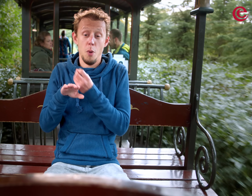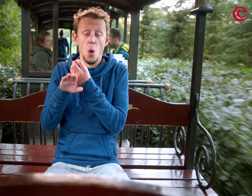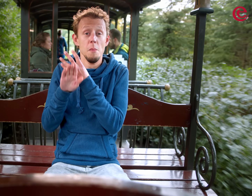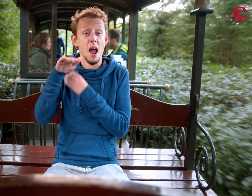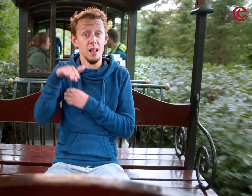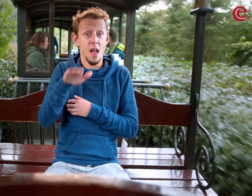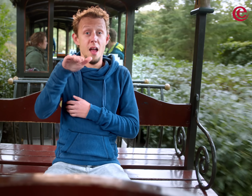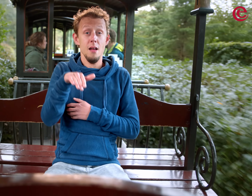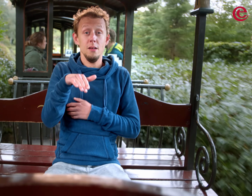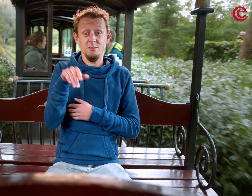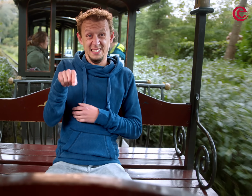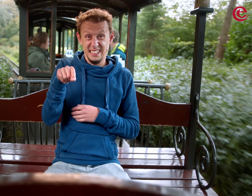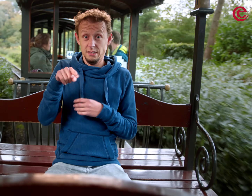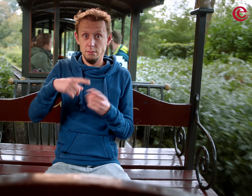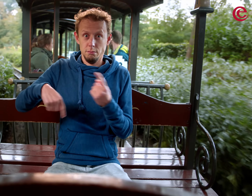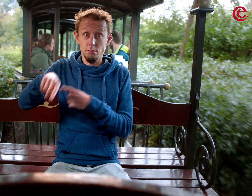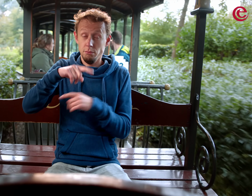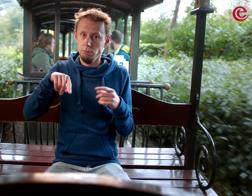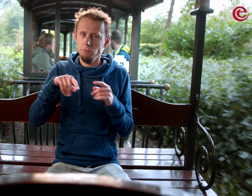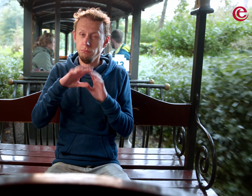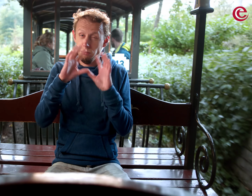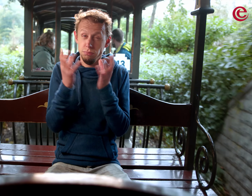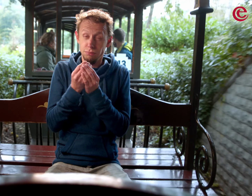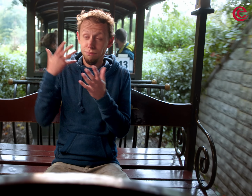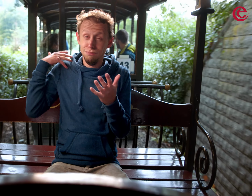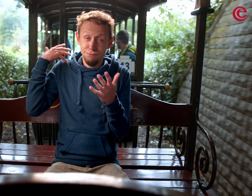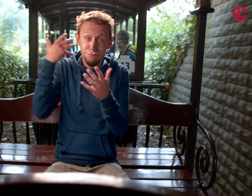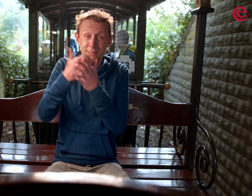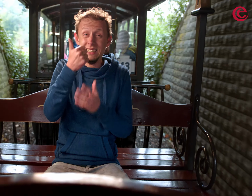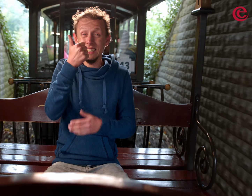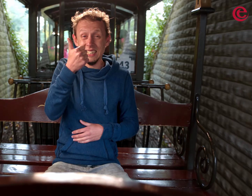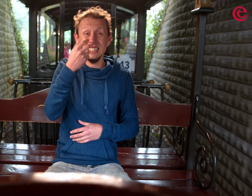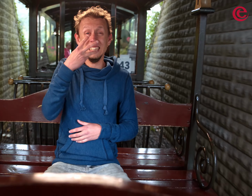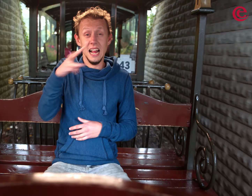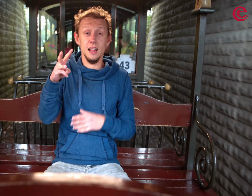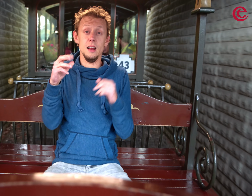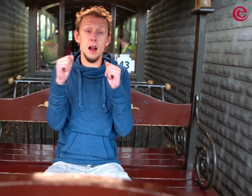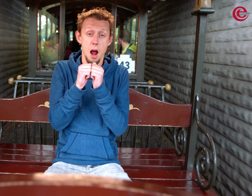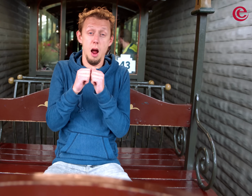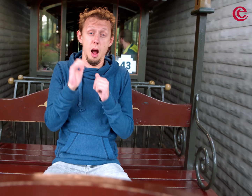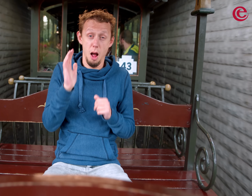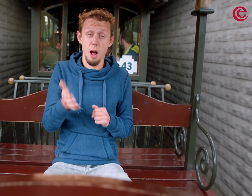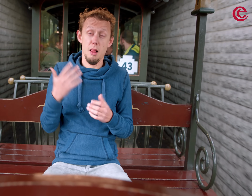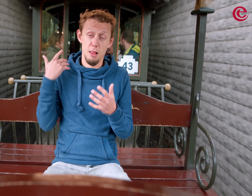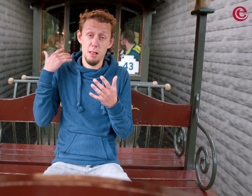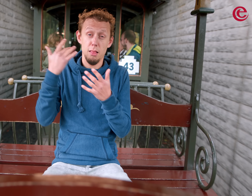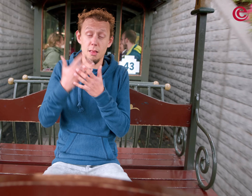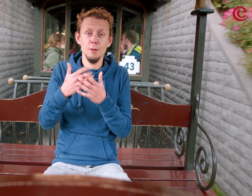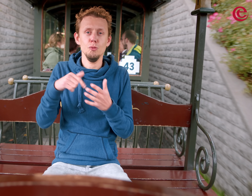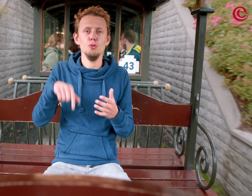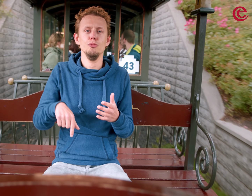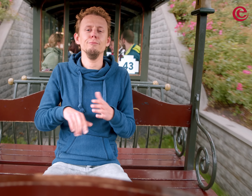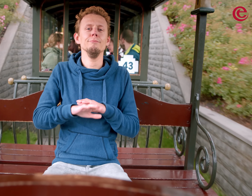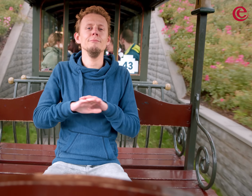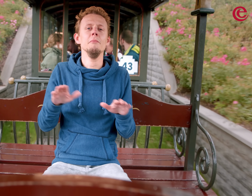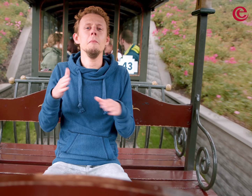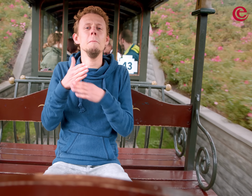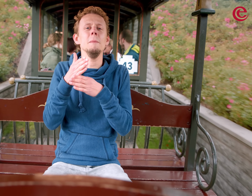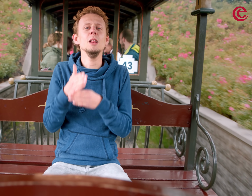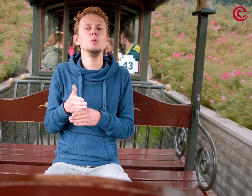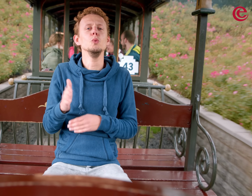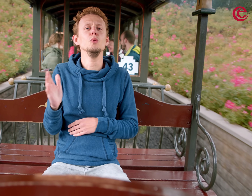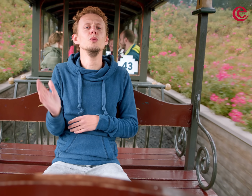Want deze attractie gaat na 36 jaar met pensioen.